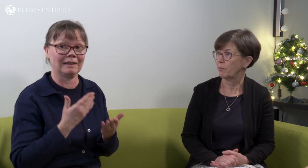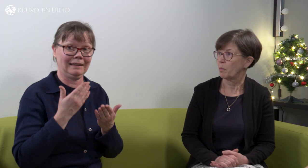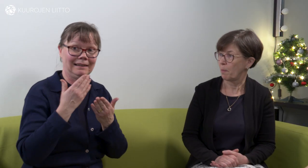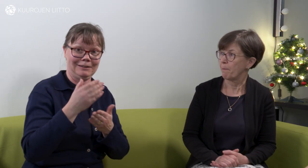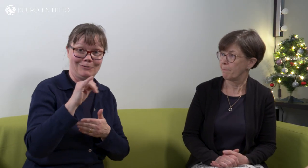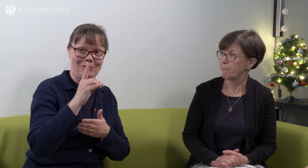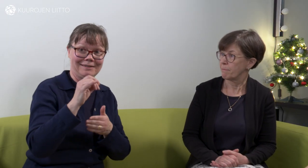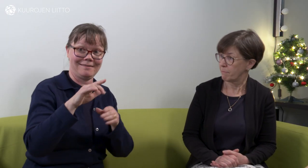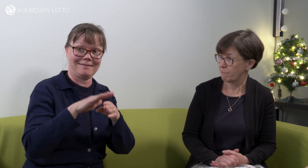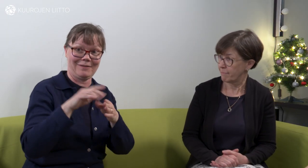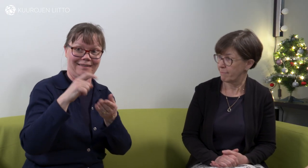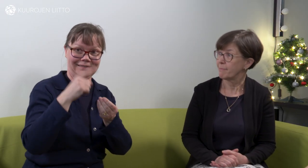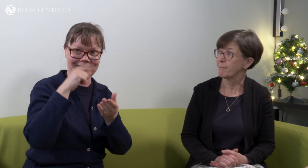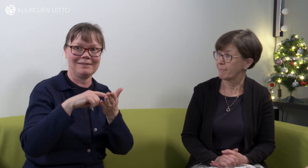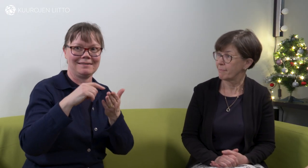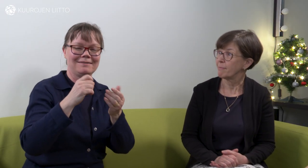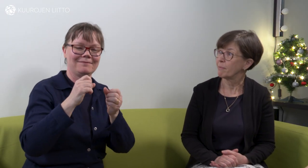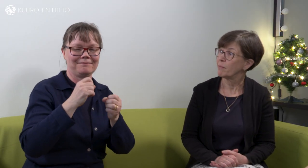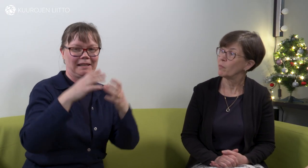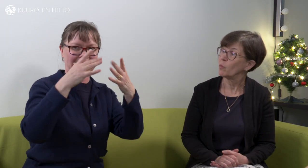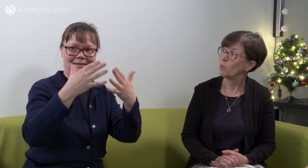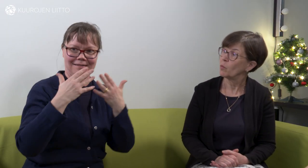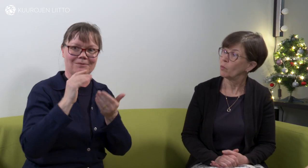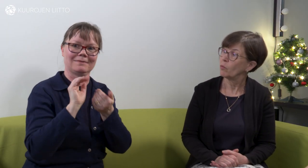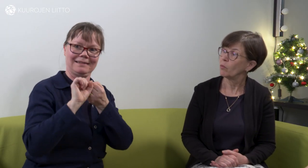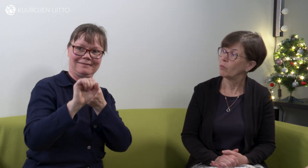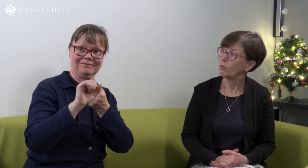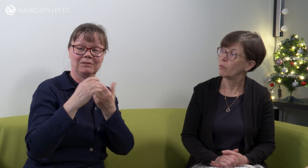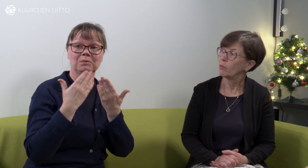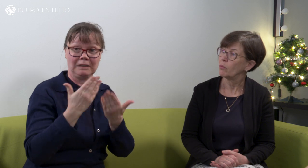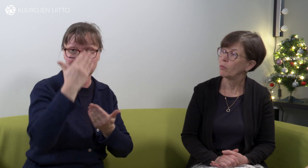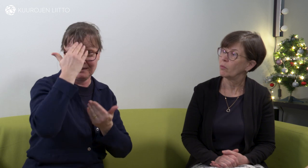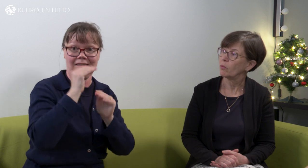Joditabletteja käytetään ehkäisemään säteilystä koituvia riskejä, -